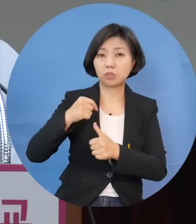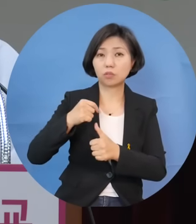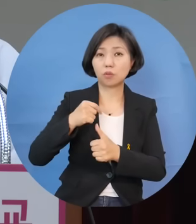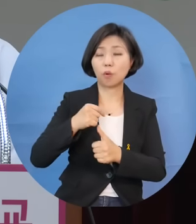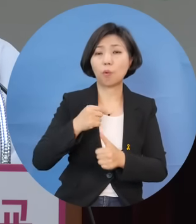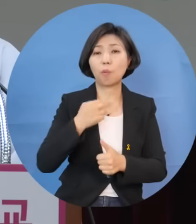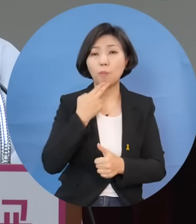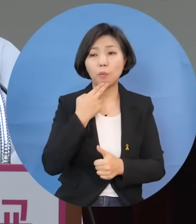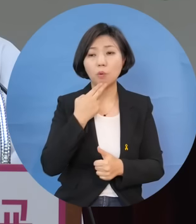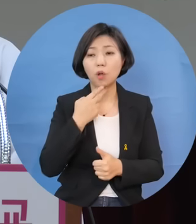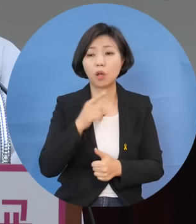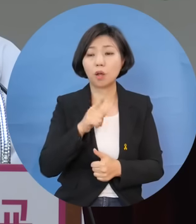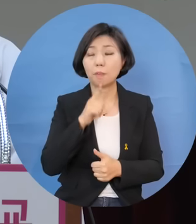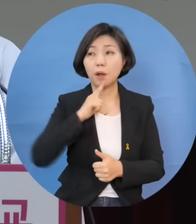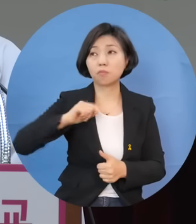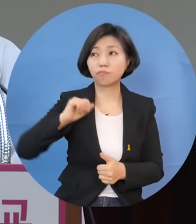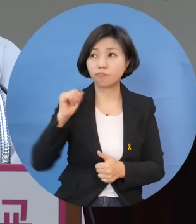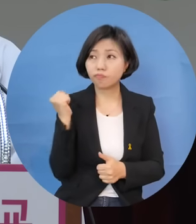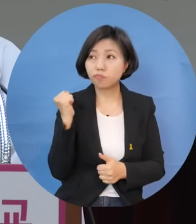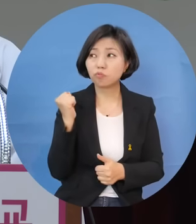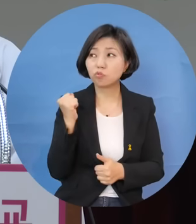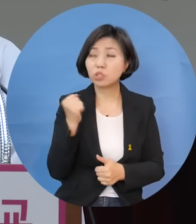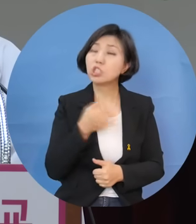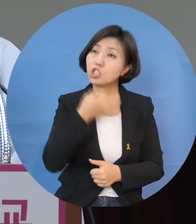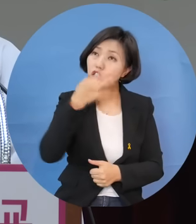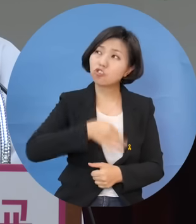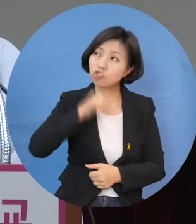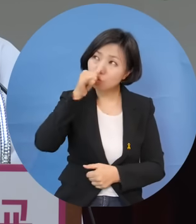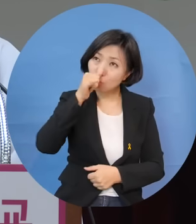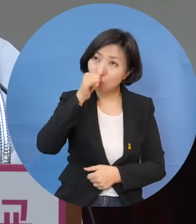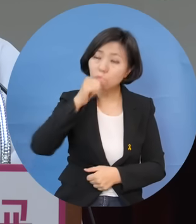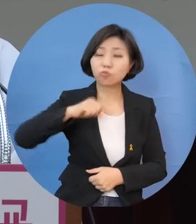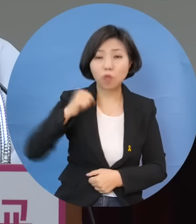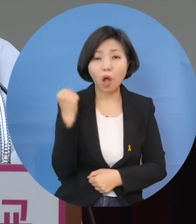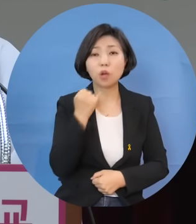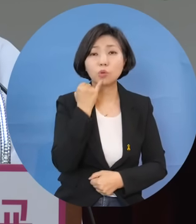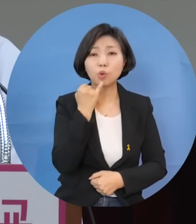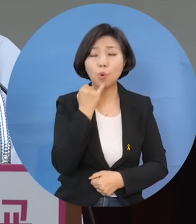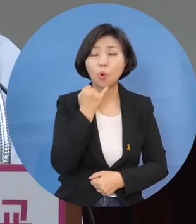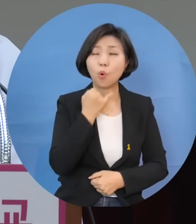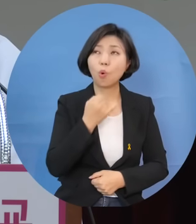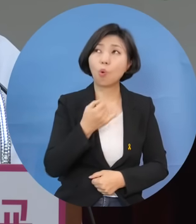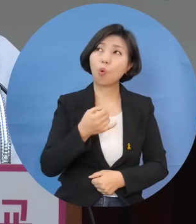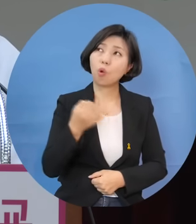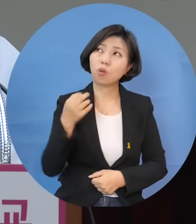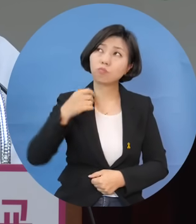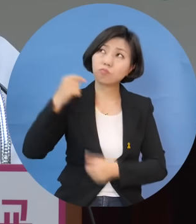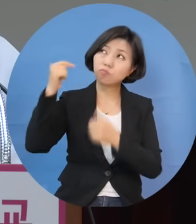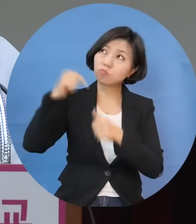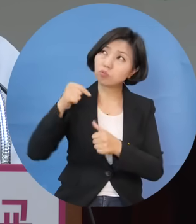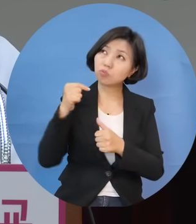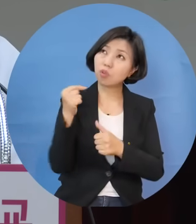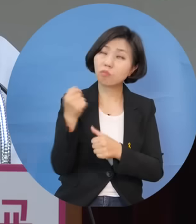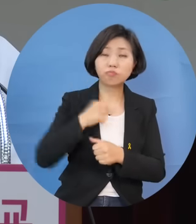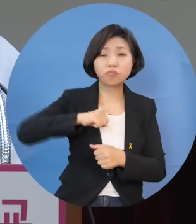그 말을 따르는 것이 나에게 유리하면 그 말을 따르면 되고, 그 말을 따르는 것이 나에게 불리하면 그 말을 따르지 않으면 돼요.